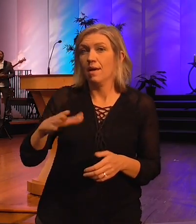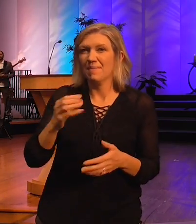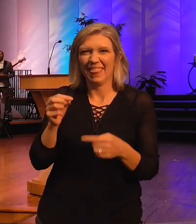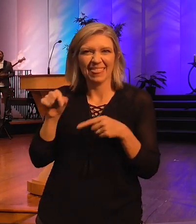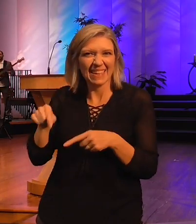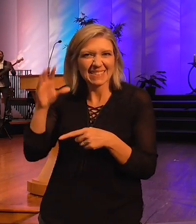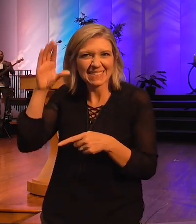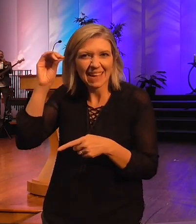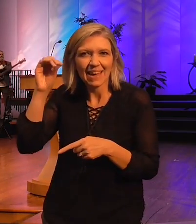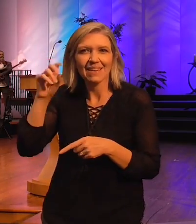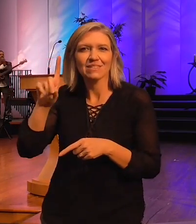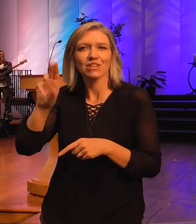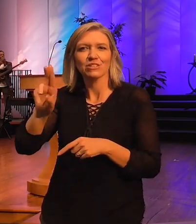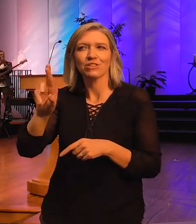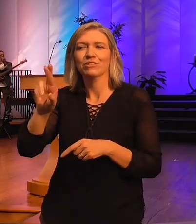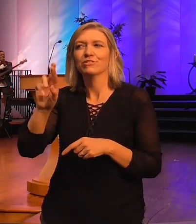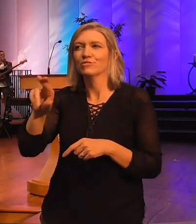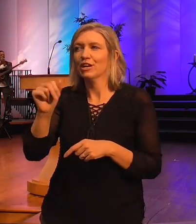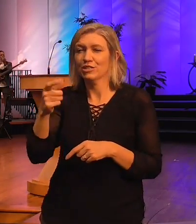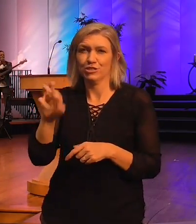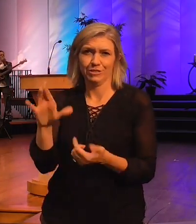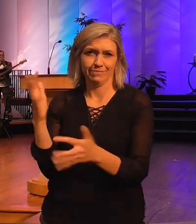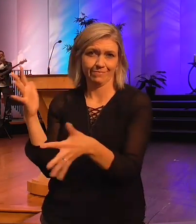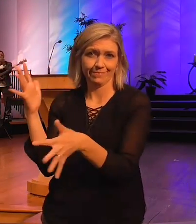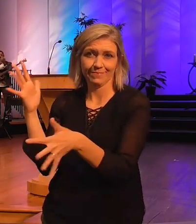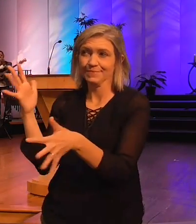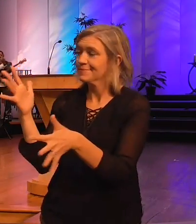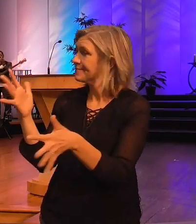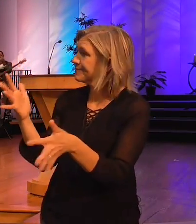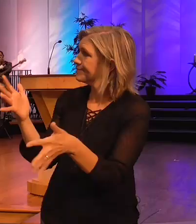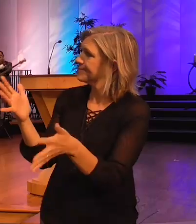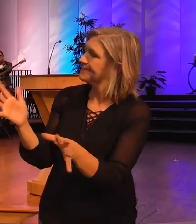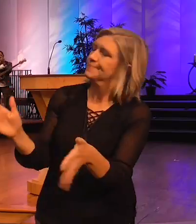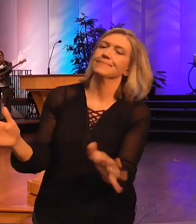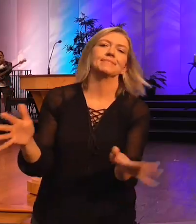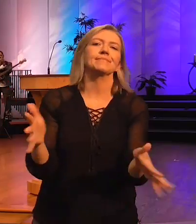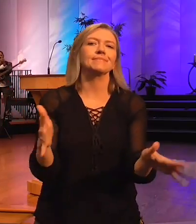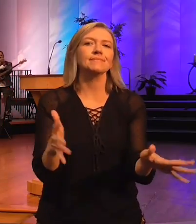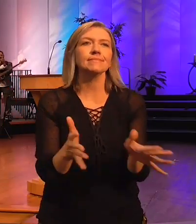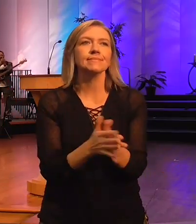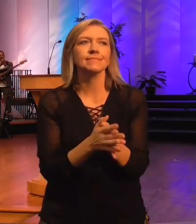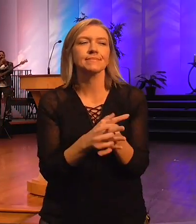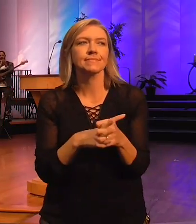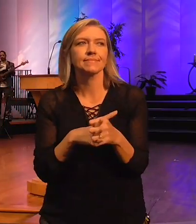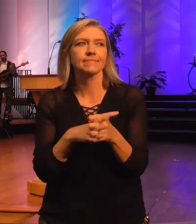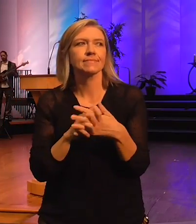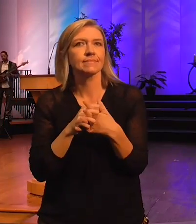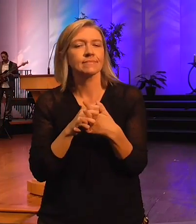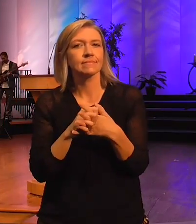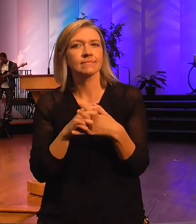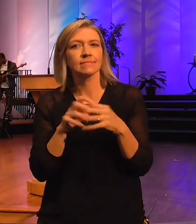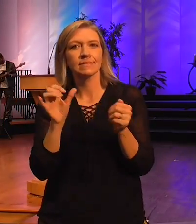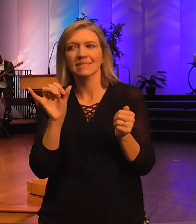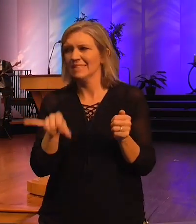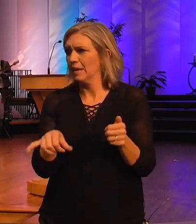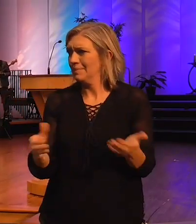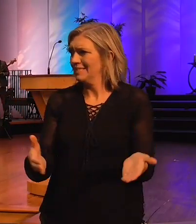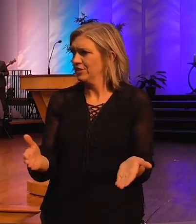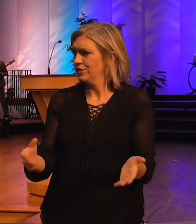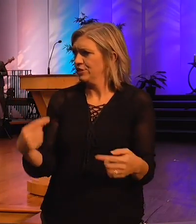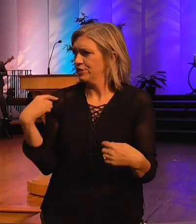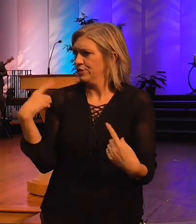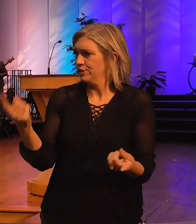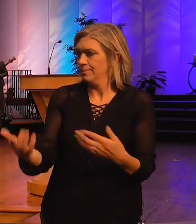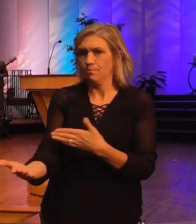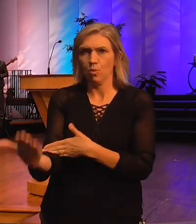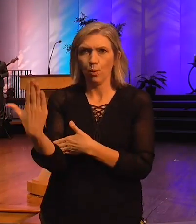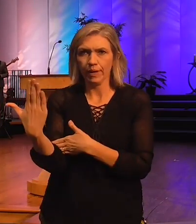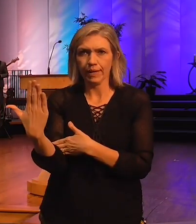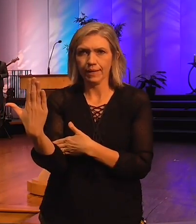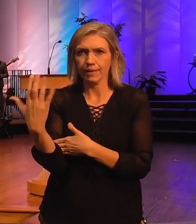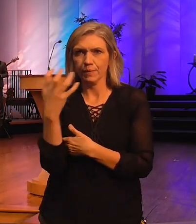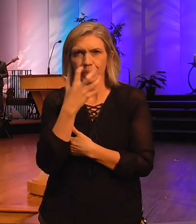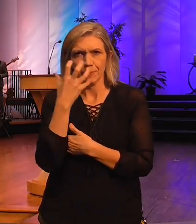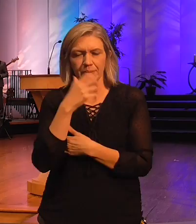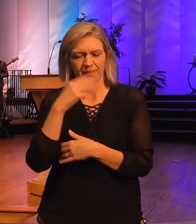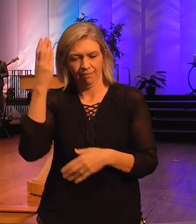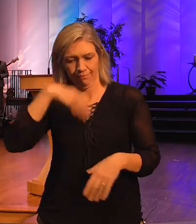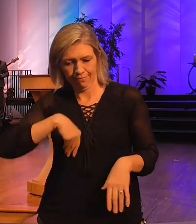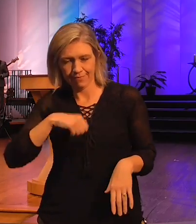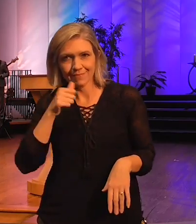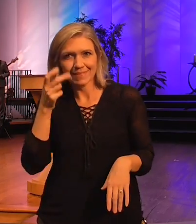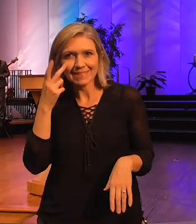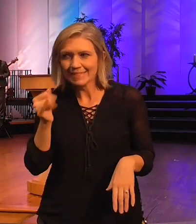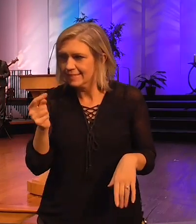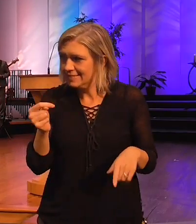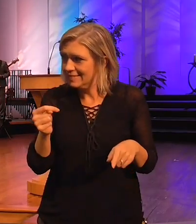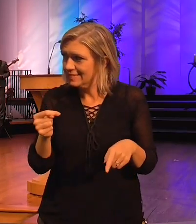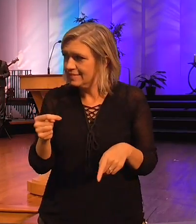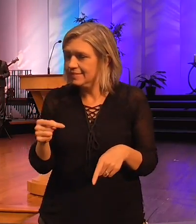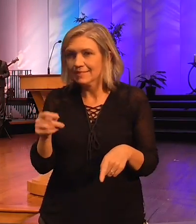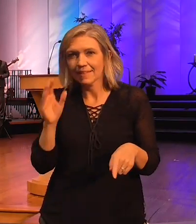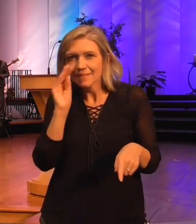Roger? ¿Ha estado aquí toda la mañana? Ni siquiera lo veo hola hola flores, estoy muy feliz de